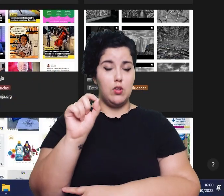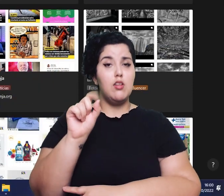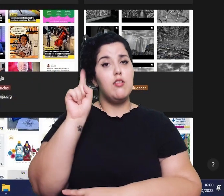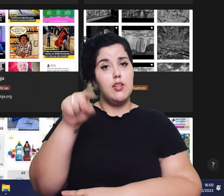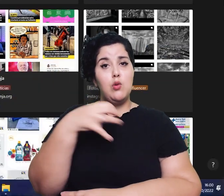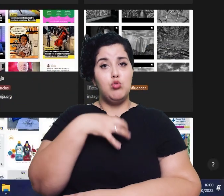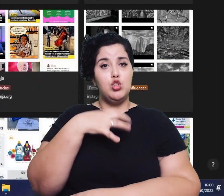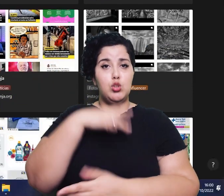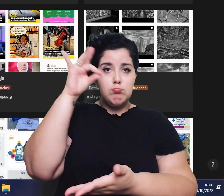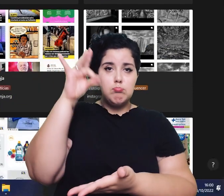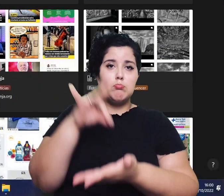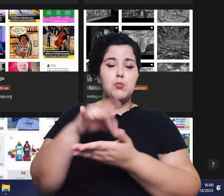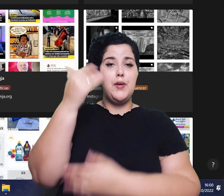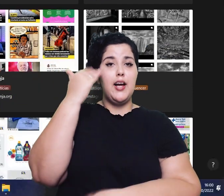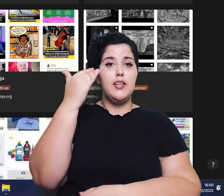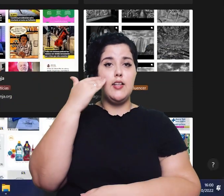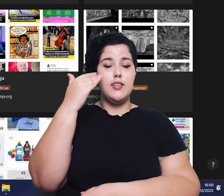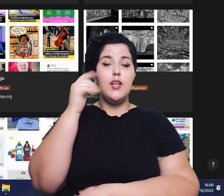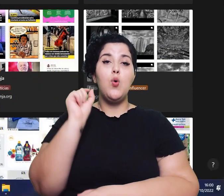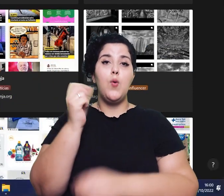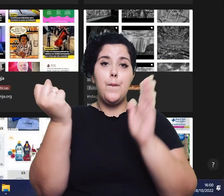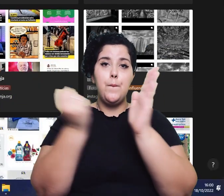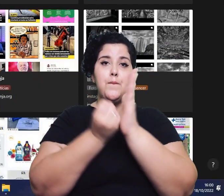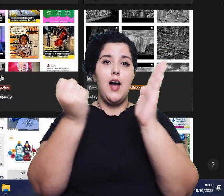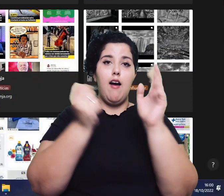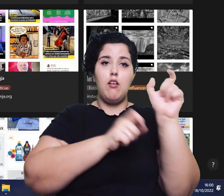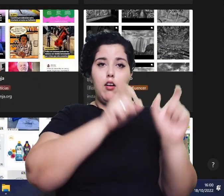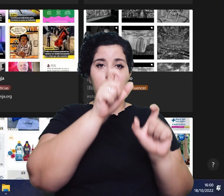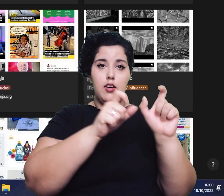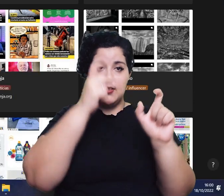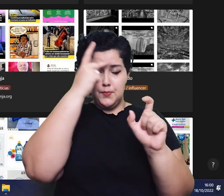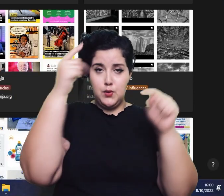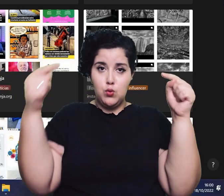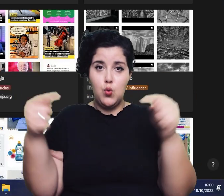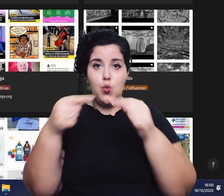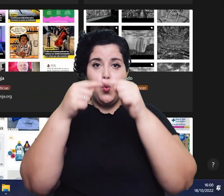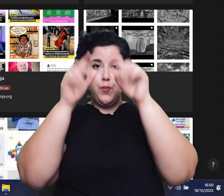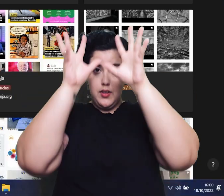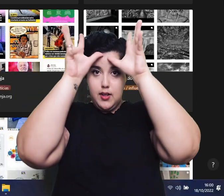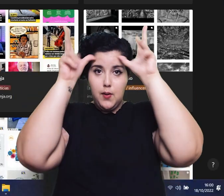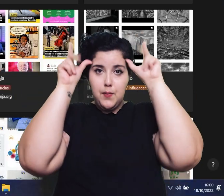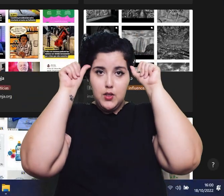entender de que forma as pessoas e marcas se relacionam com a Amazônia, quando a gente vê Instagram, por exemplo, tem